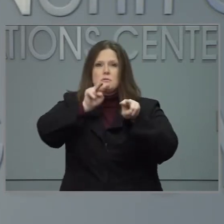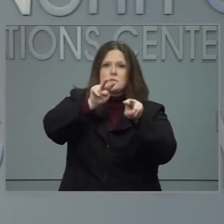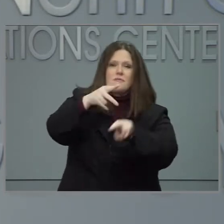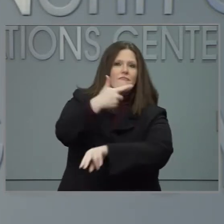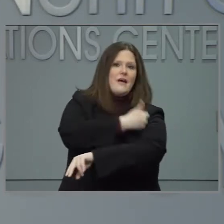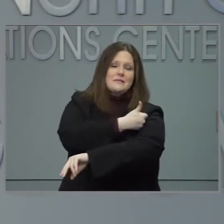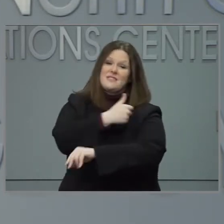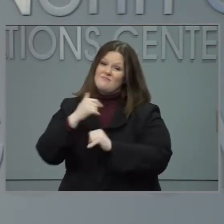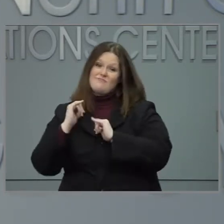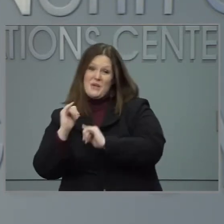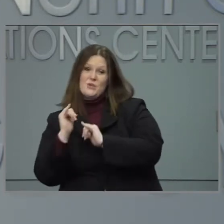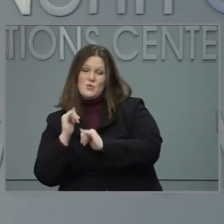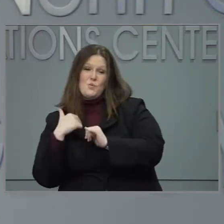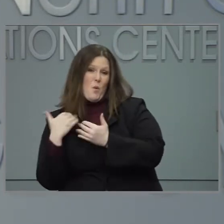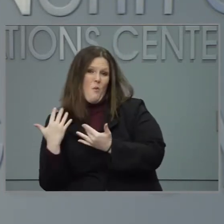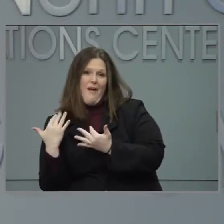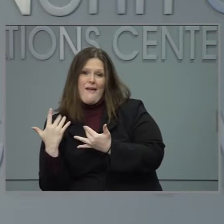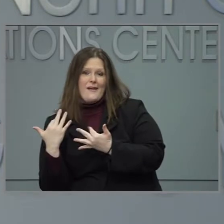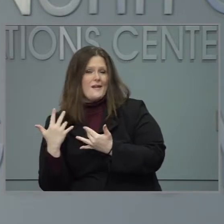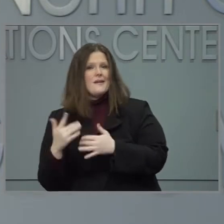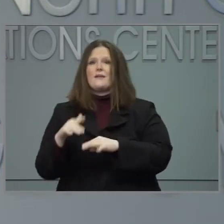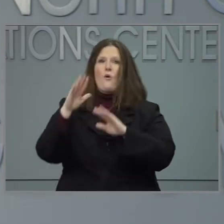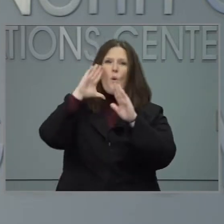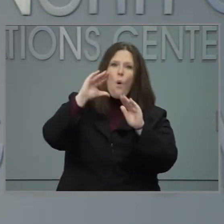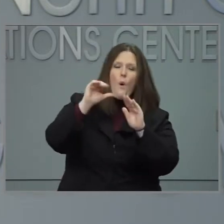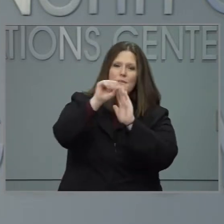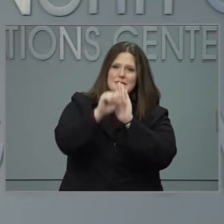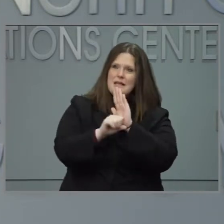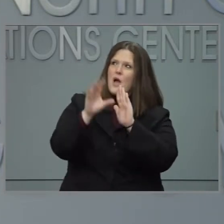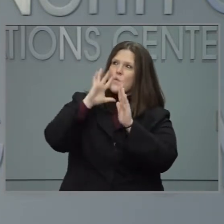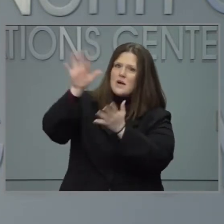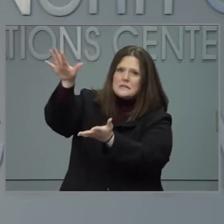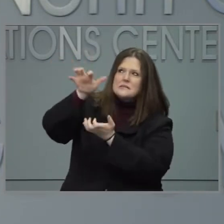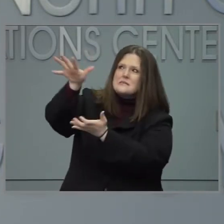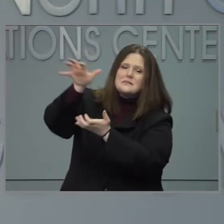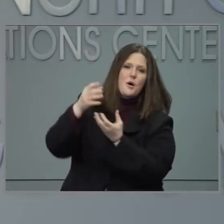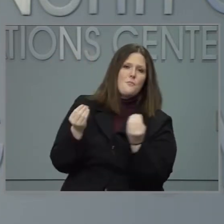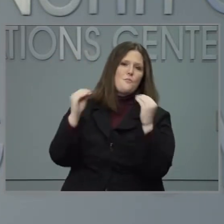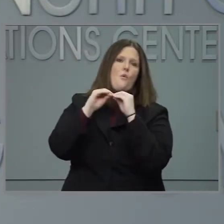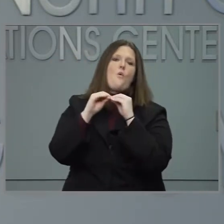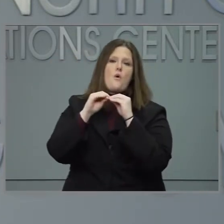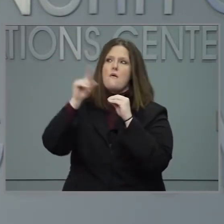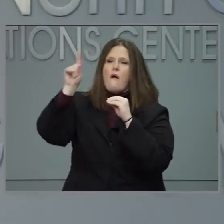y el Estado continuará trabajando para tener más vacunas del Gobierno federal.